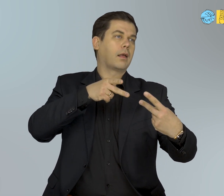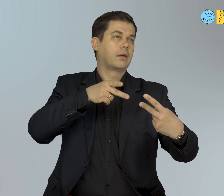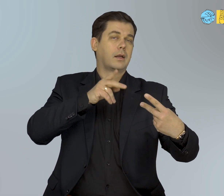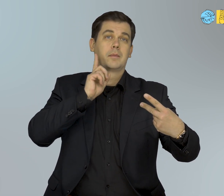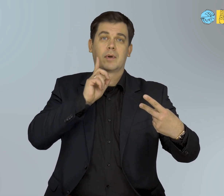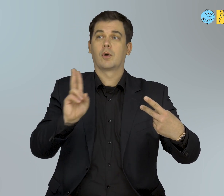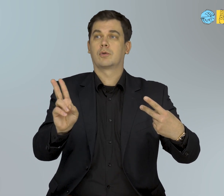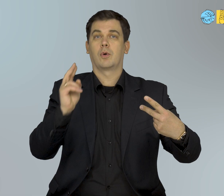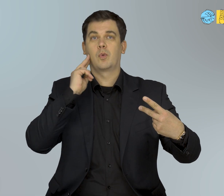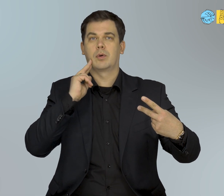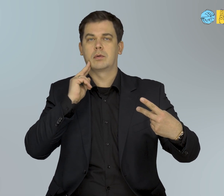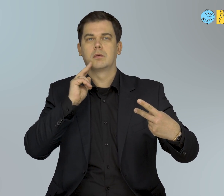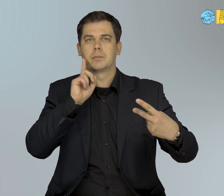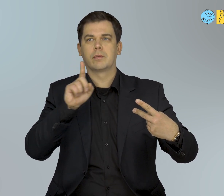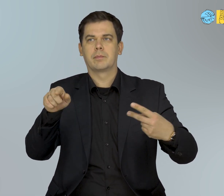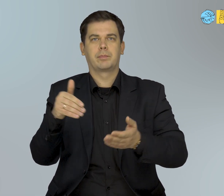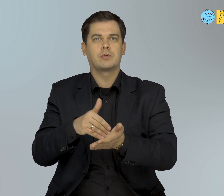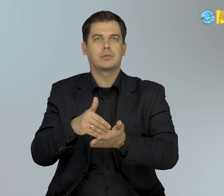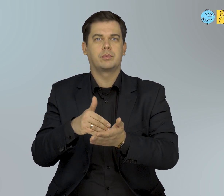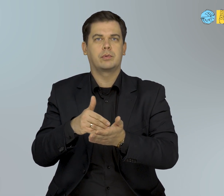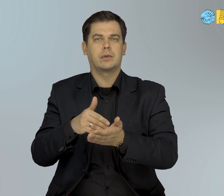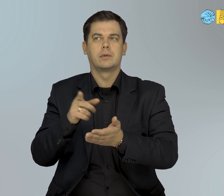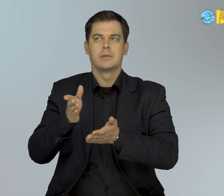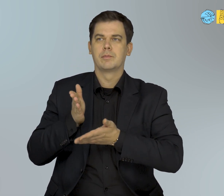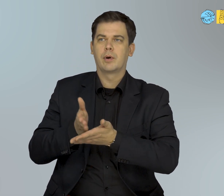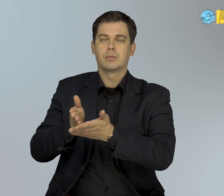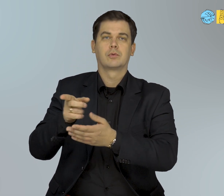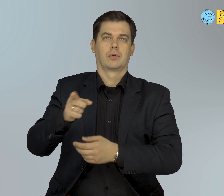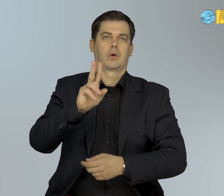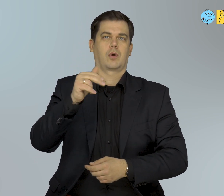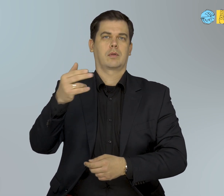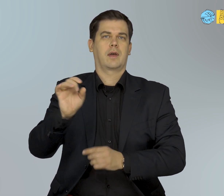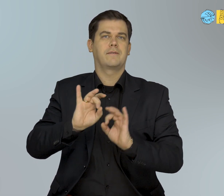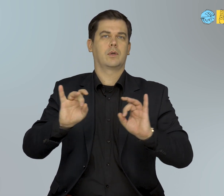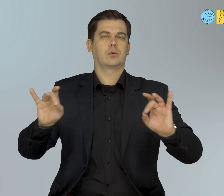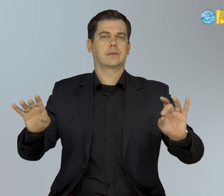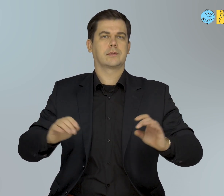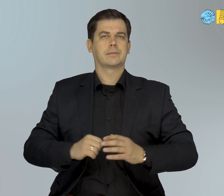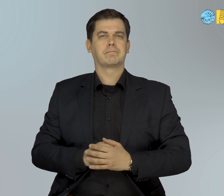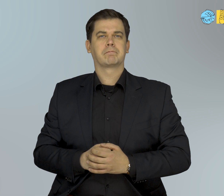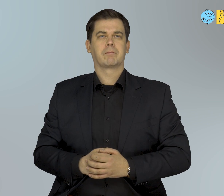ktoś naprawdę będzie potrzebował pomocy związanej z koronawirusem.